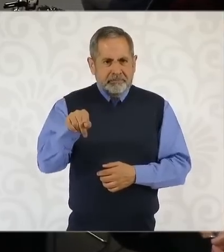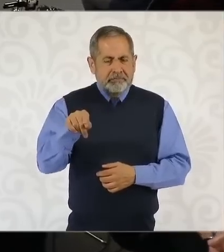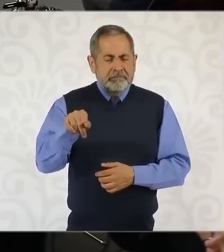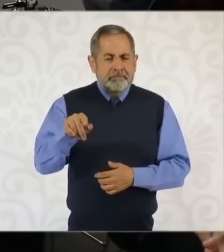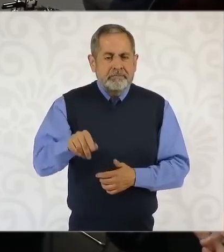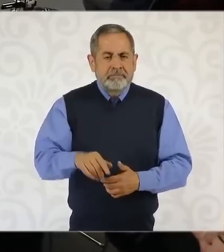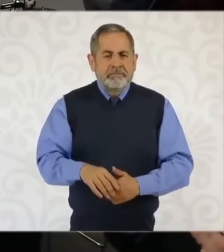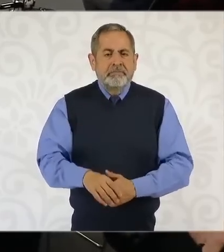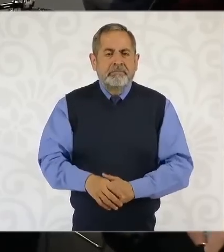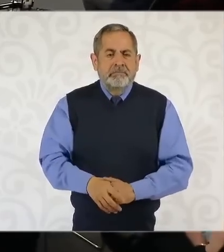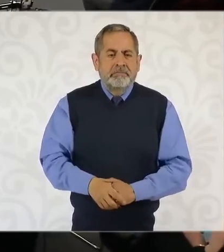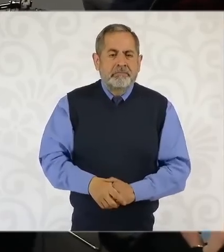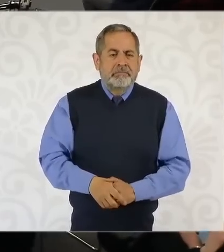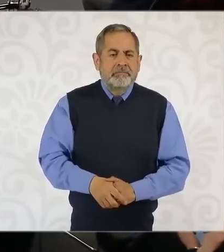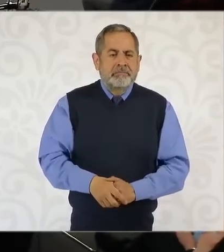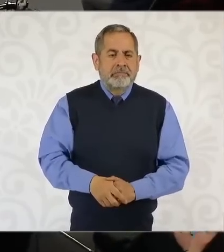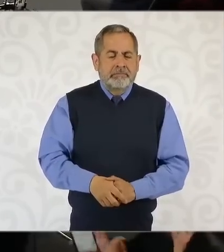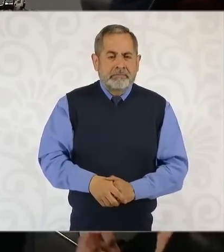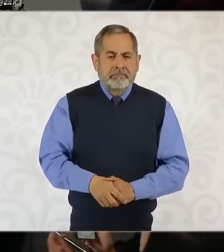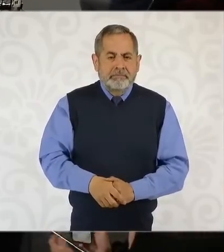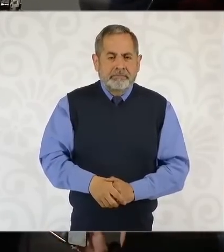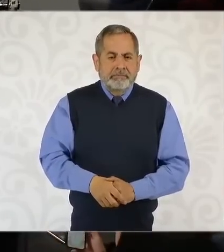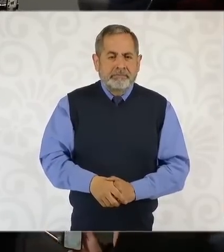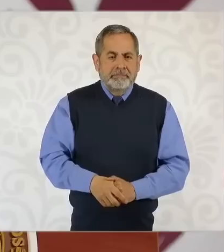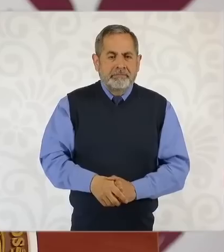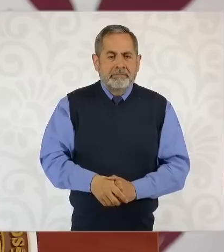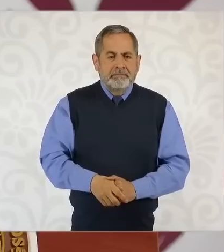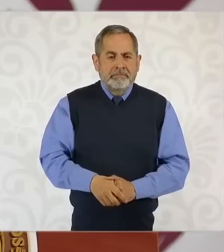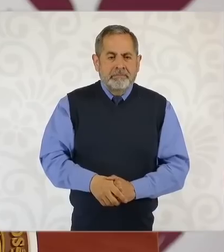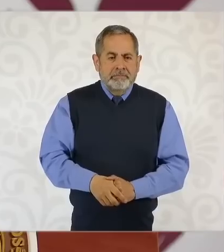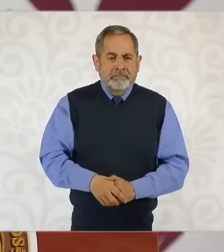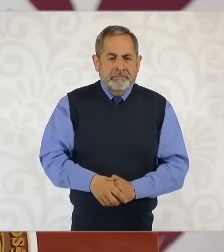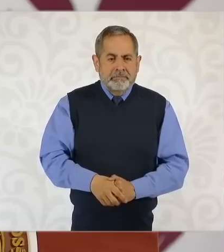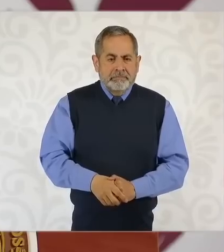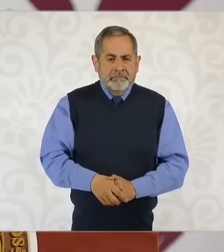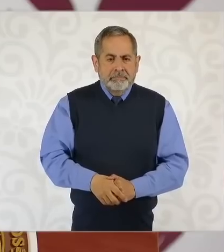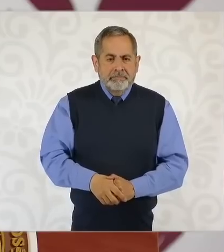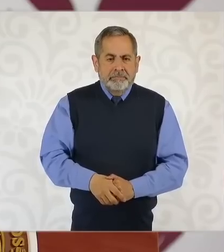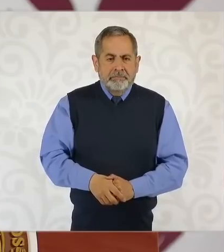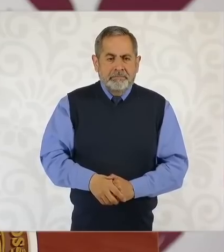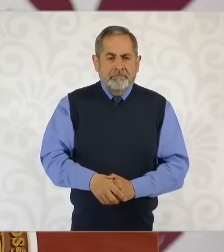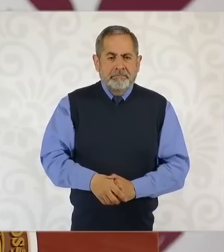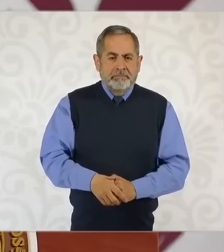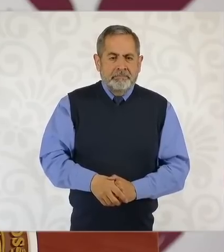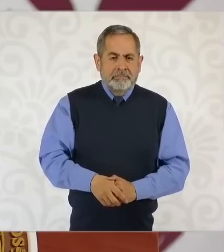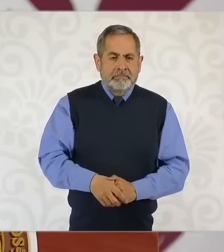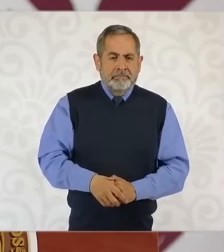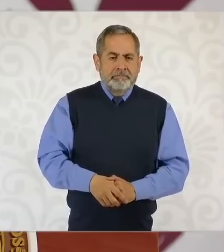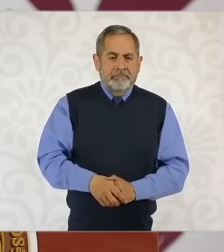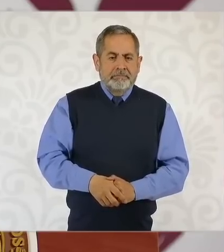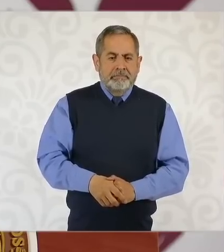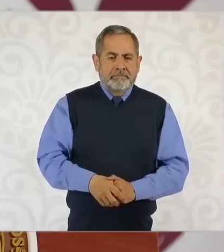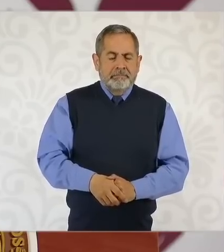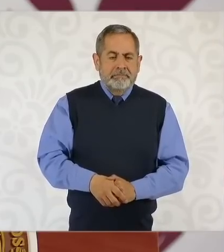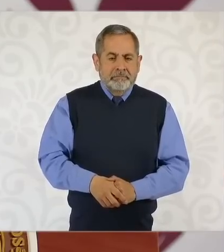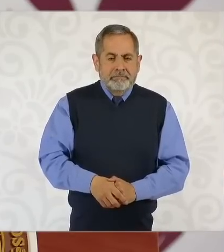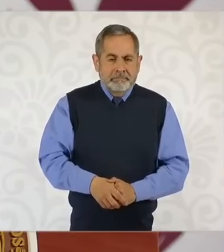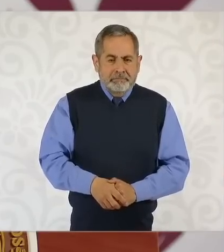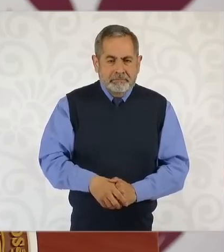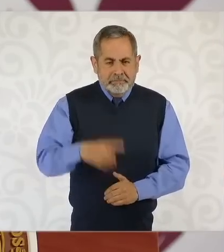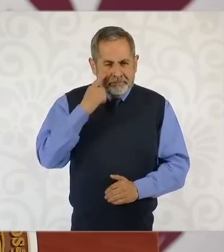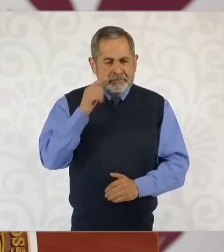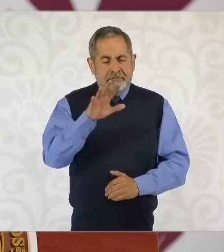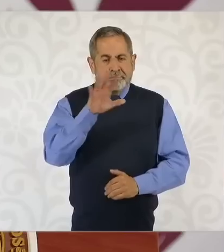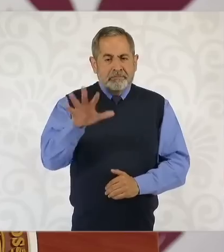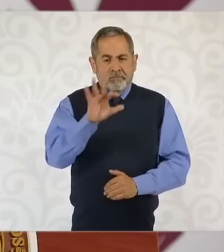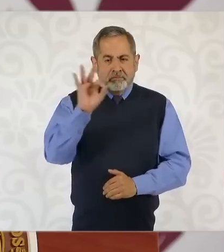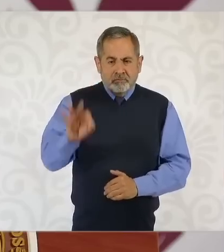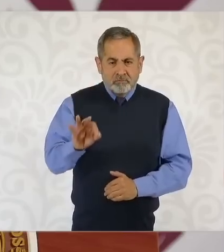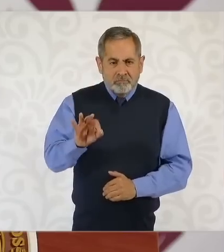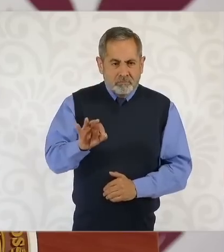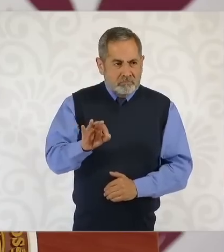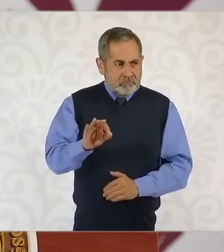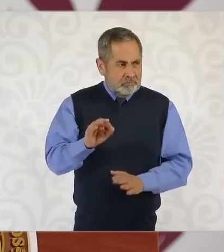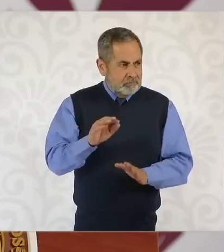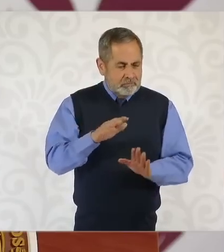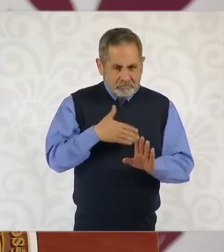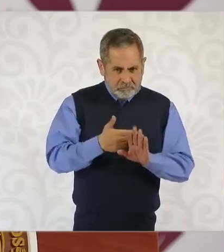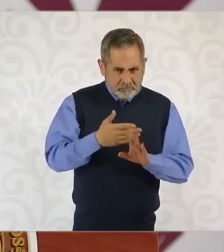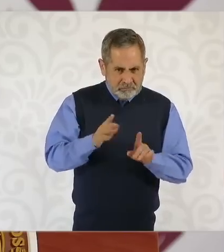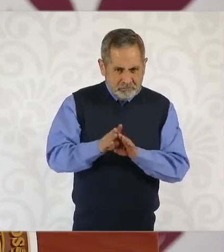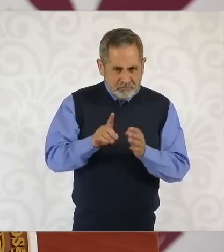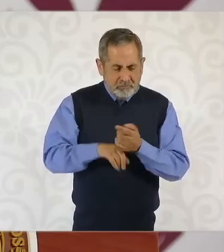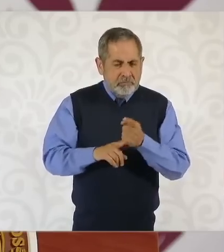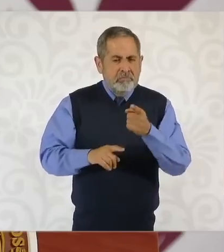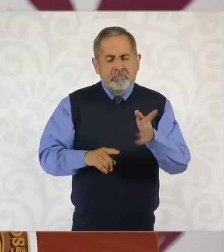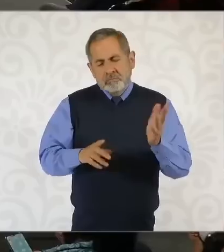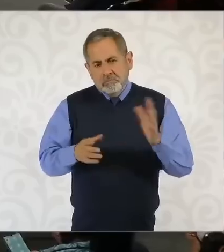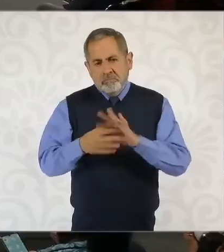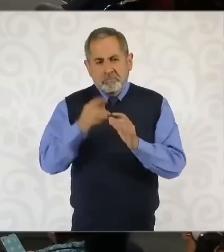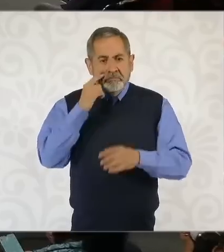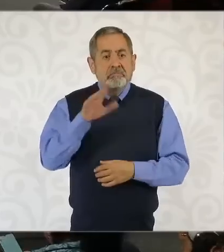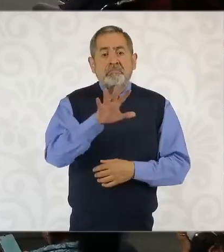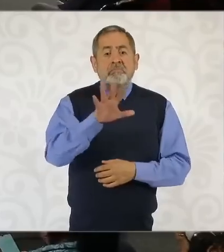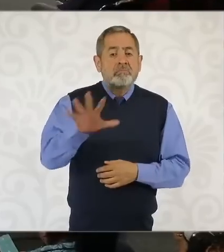eh 55 por en contra no bueno en esta ya es 55 por en contra